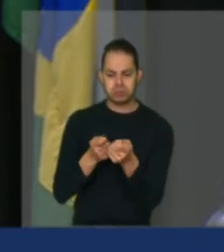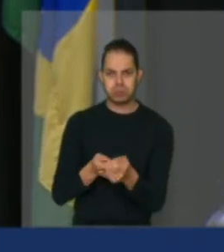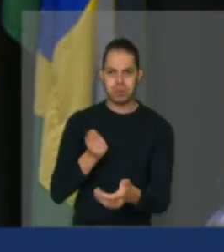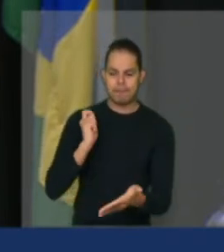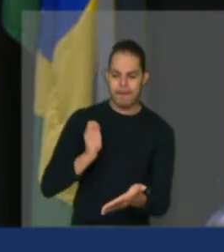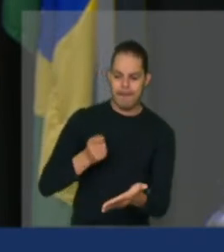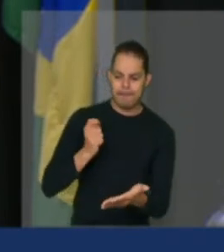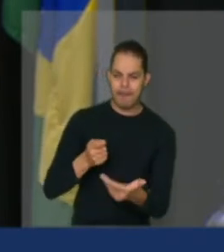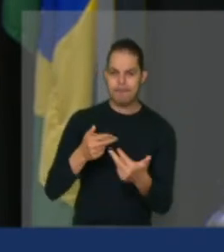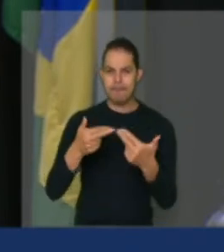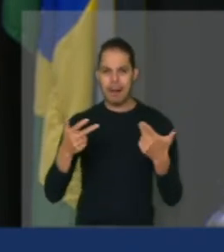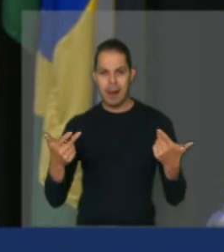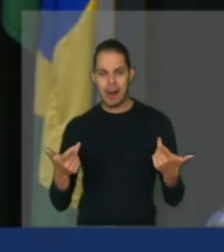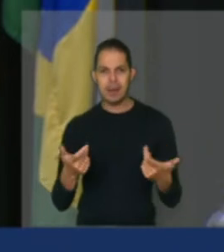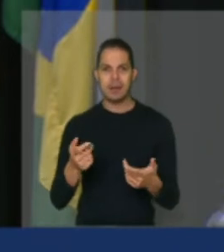PEDREIRO, SERVENTE, DOMÀSTICA E HOJE... QUANTOS ESTÃO NA